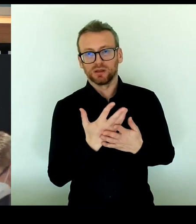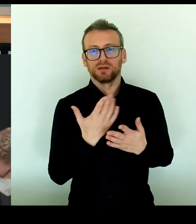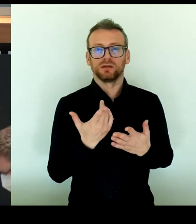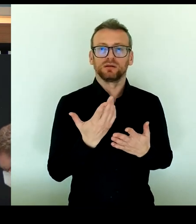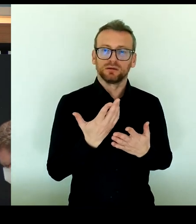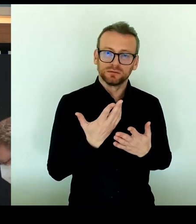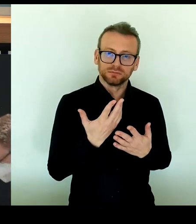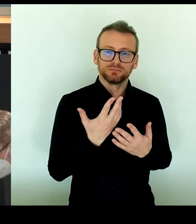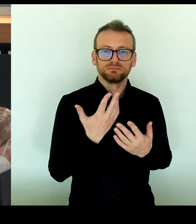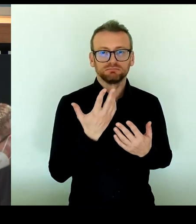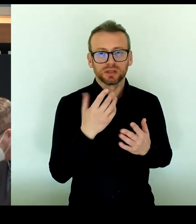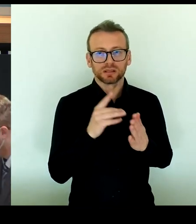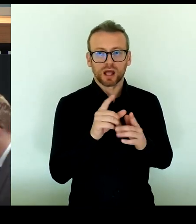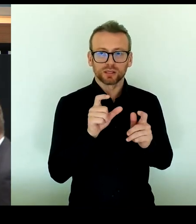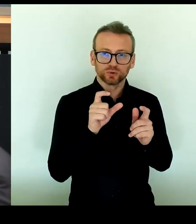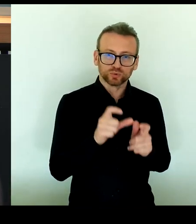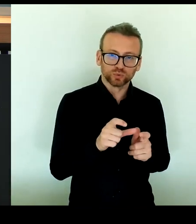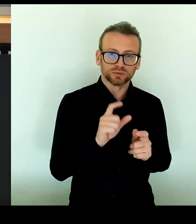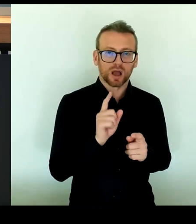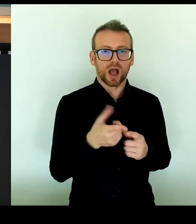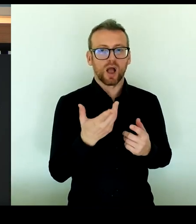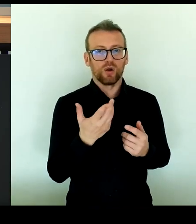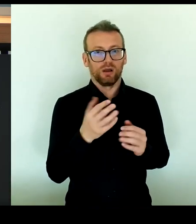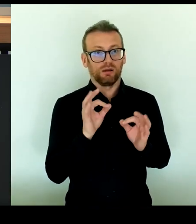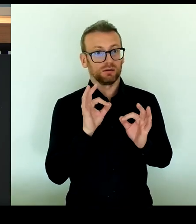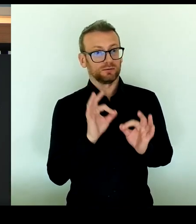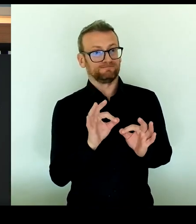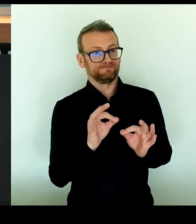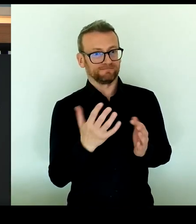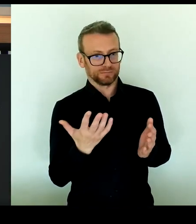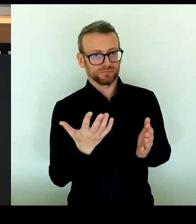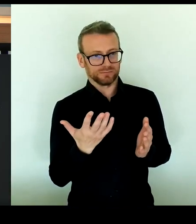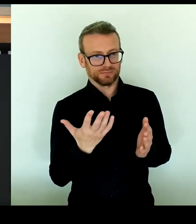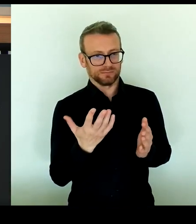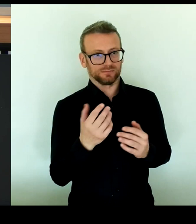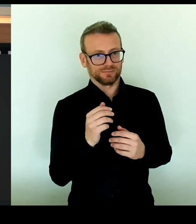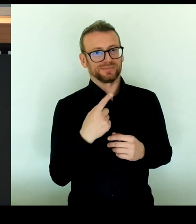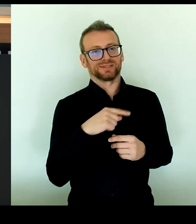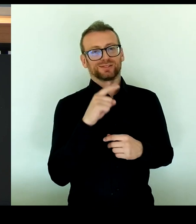Das ist ein ziemlich guter Anfang in Richtung Unabhängigkeit von Betriebssystemen.